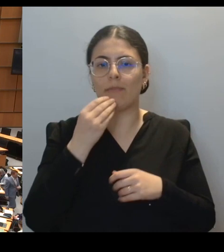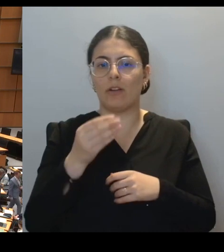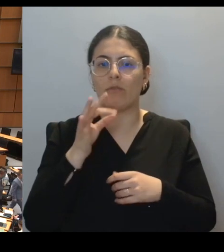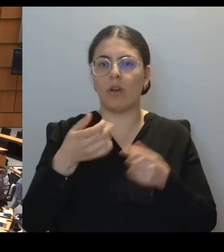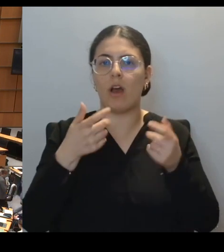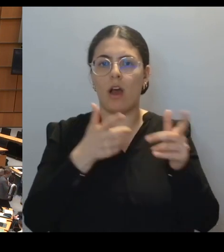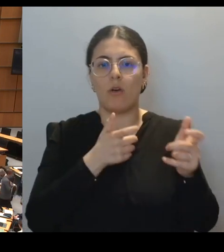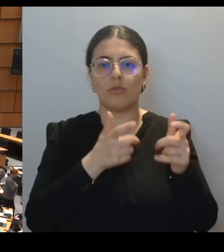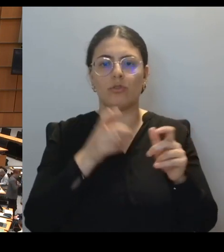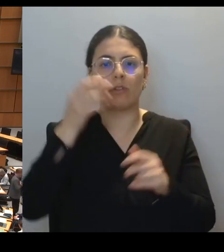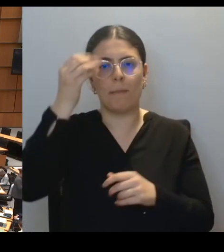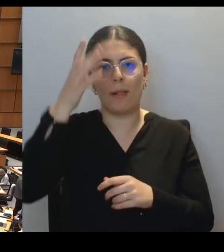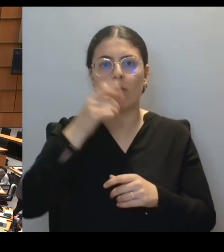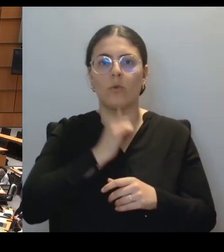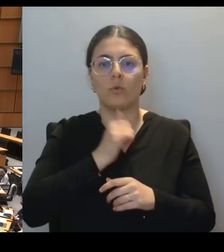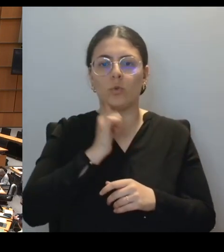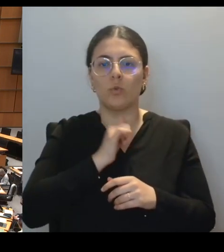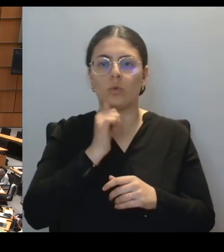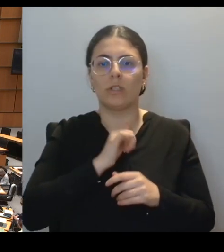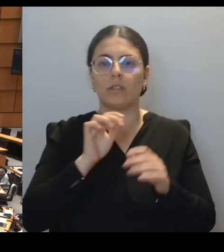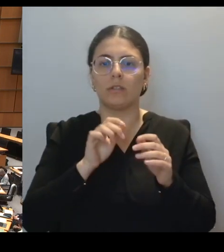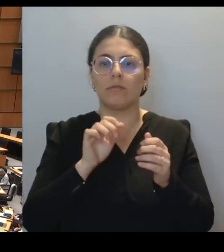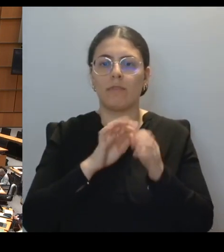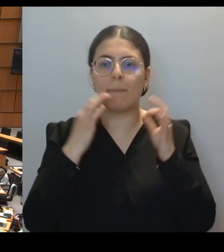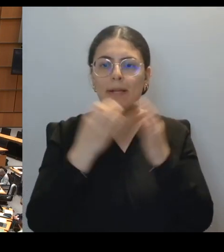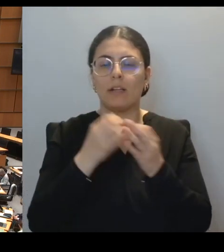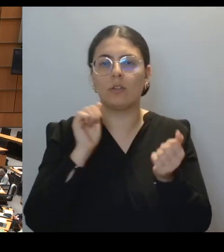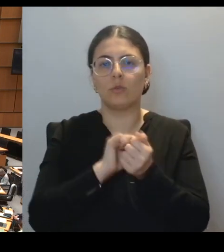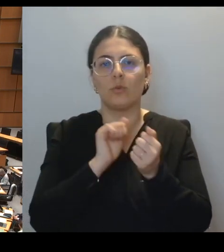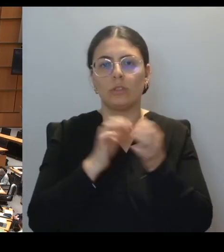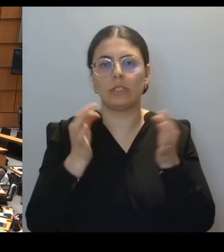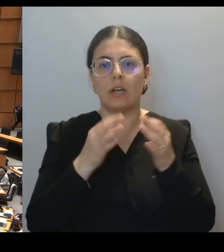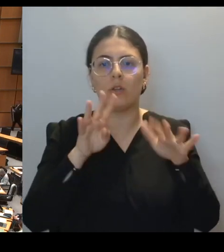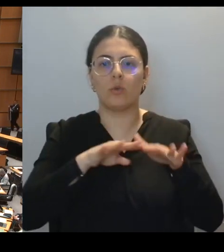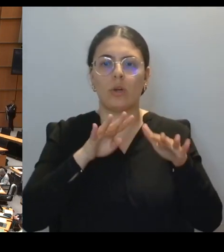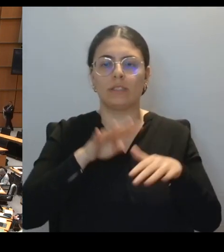Antrag der AfD Fraktion Drucksache 191234 für mehr Lernerfolg, Empathie